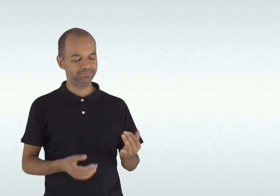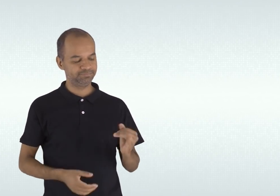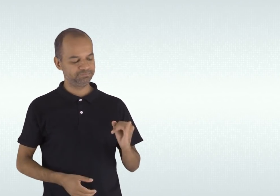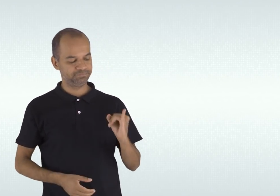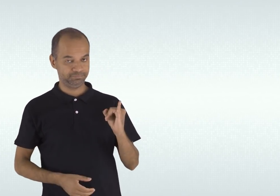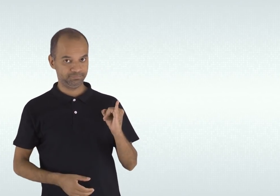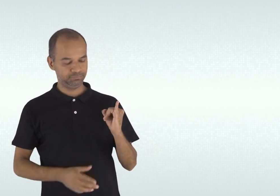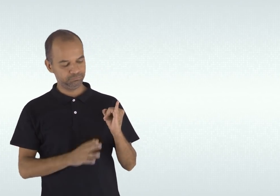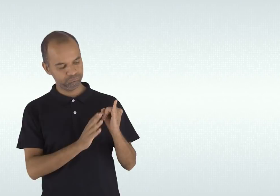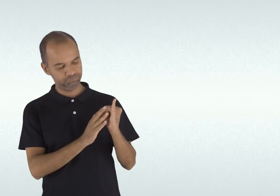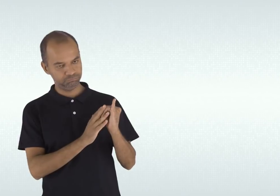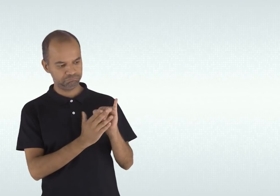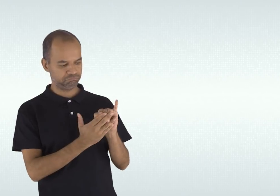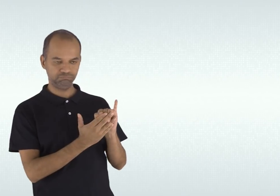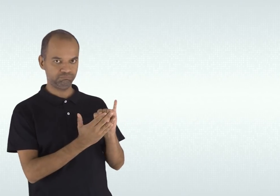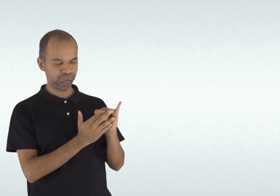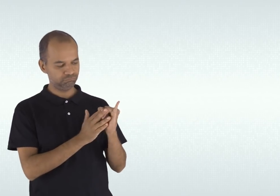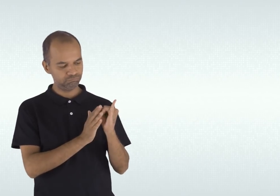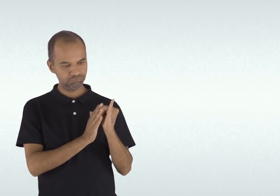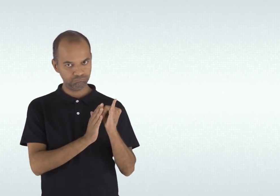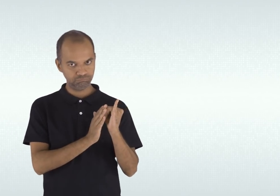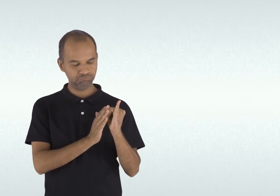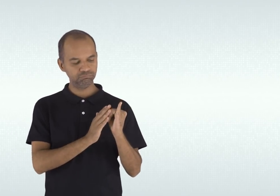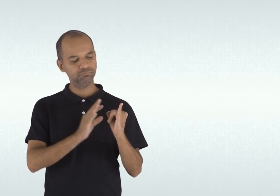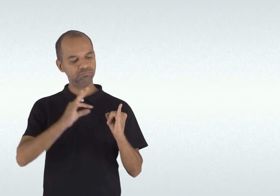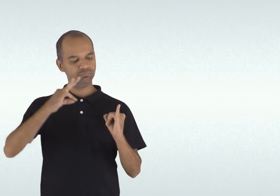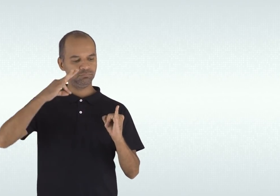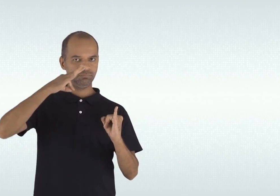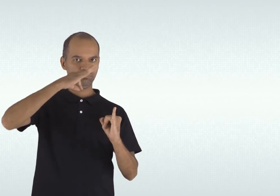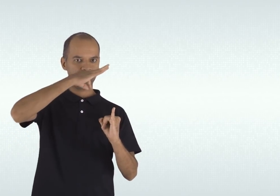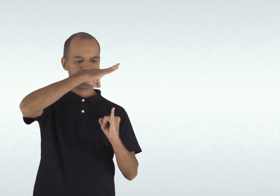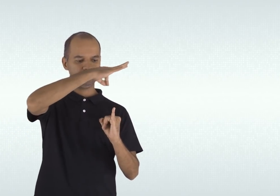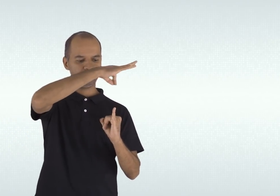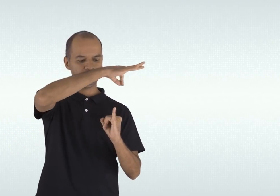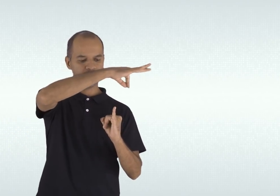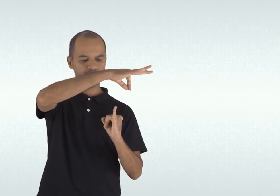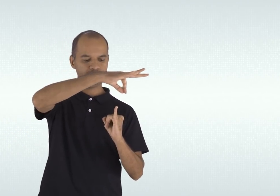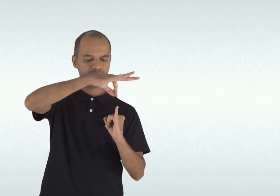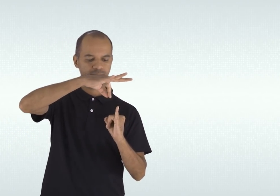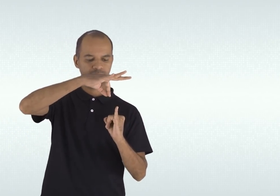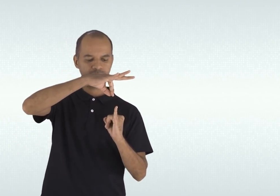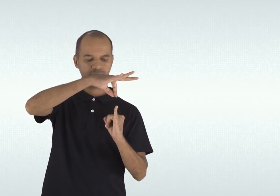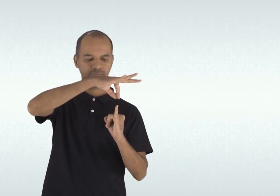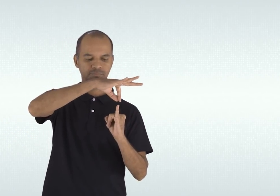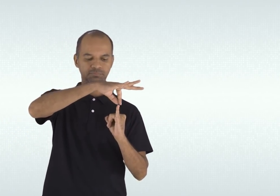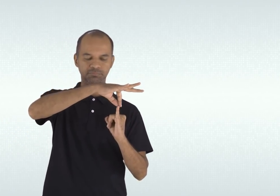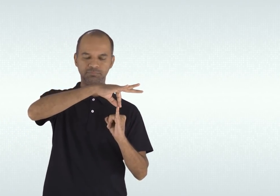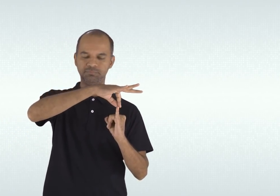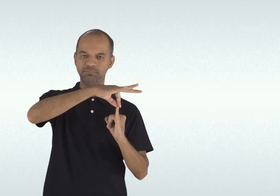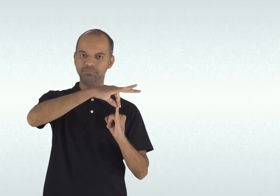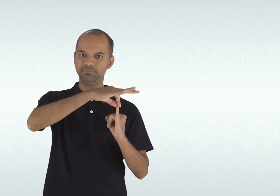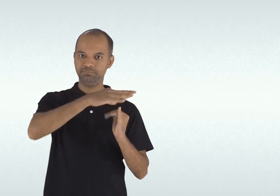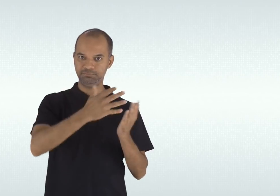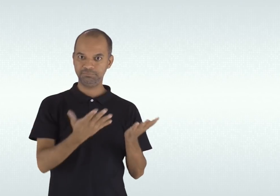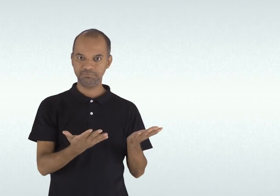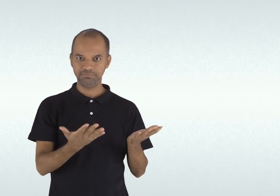Com uma mão se posiciona a letra "i", dessa forma, e com a outra realizamos o símbolo que representa "Espírito Santo".